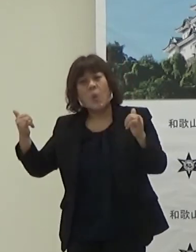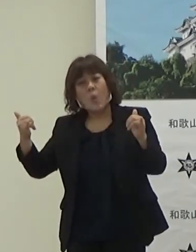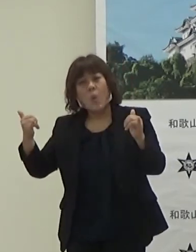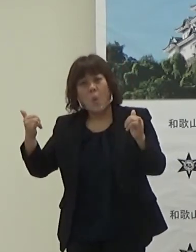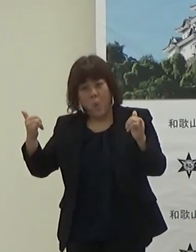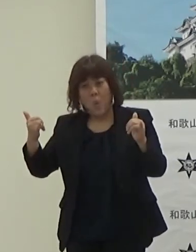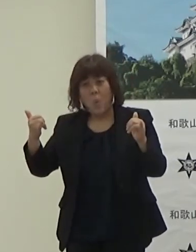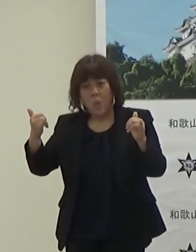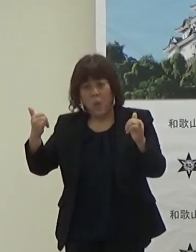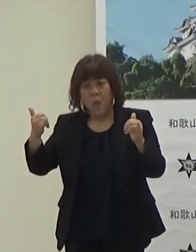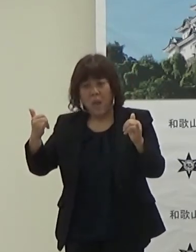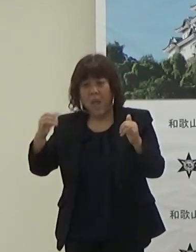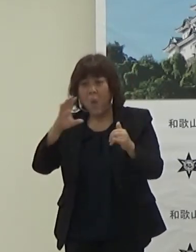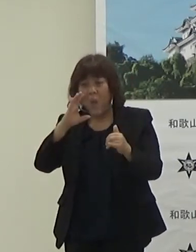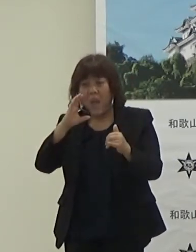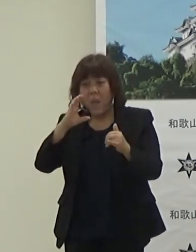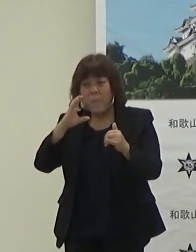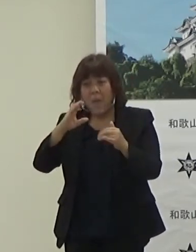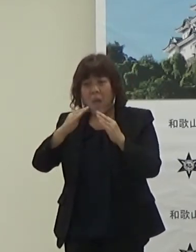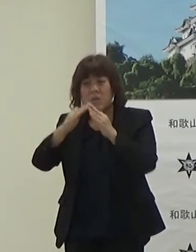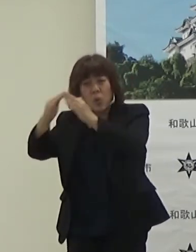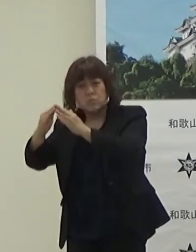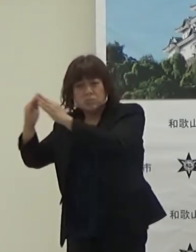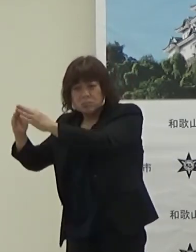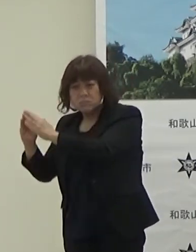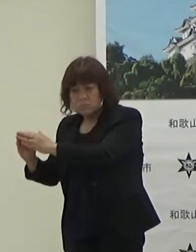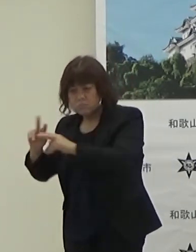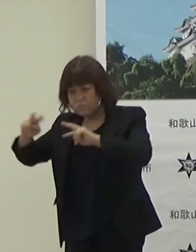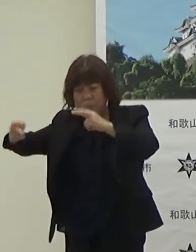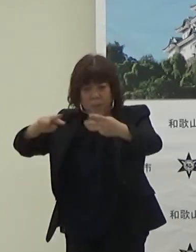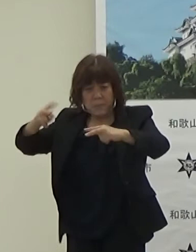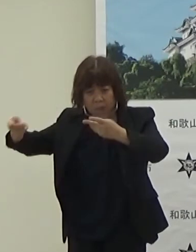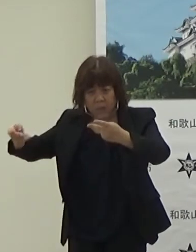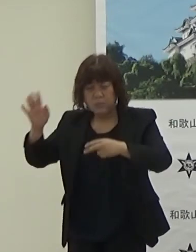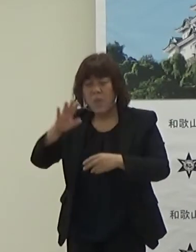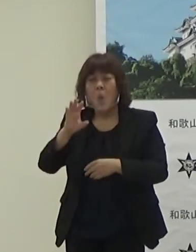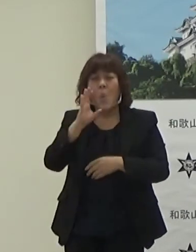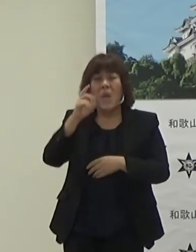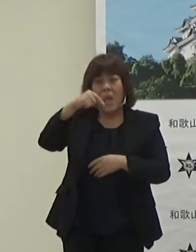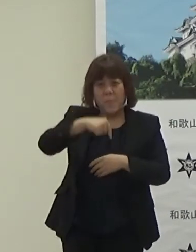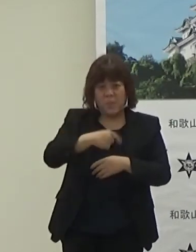しないような和歌山でもやっぱり学べるんだ働けるような住み続けられるんだ